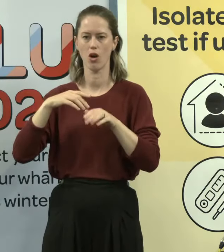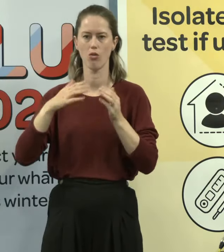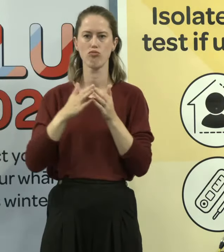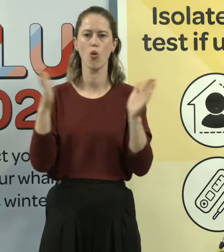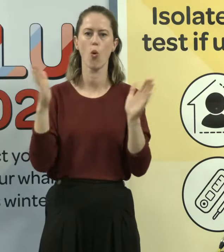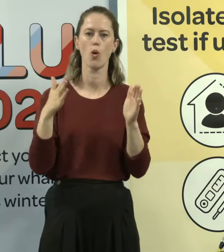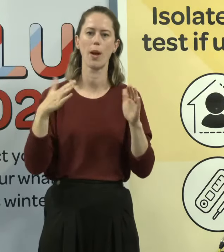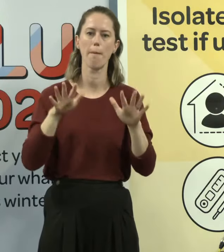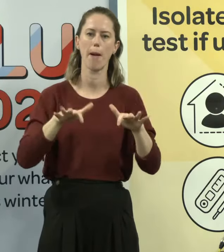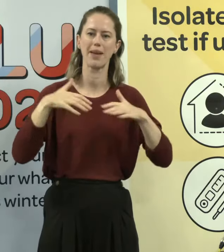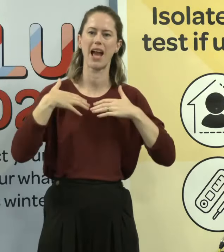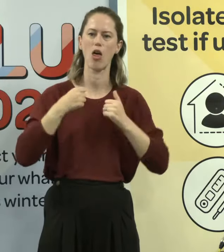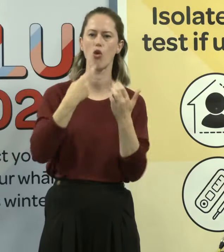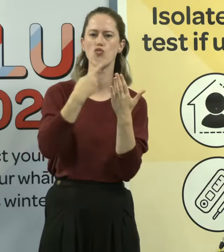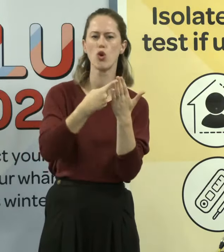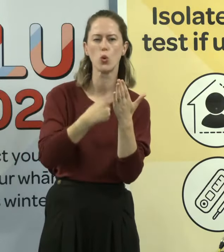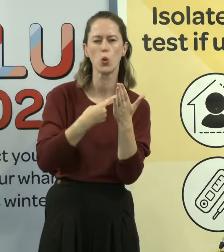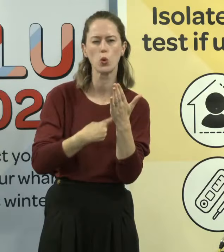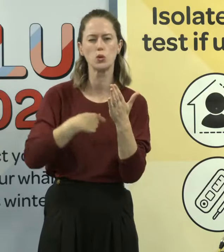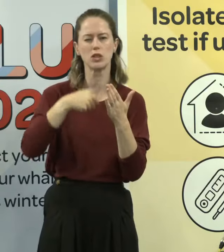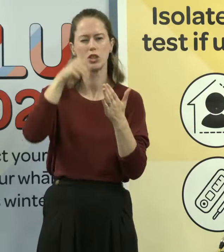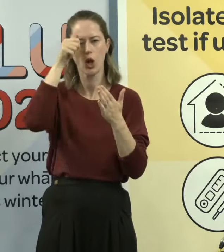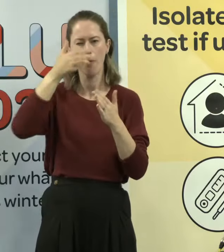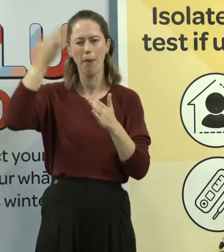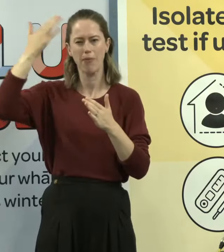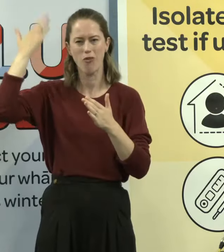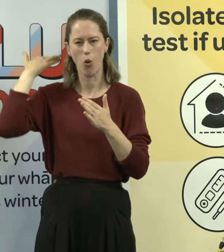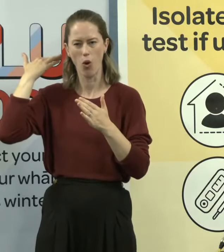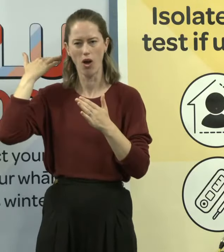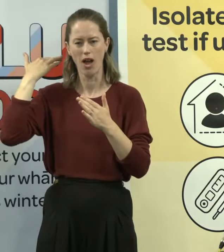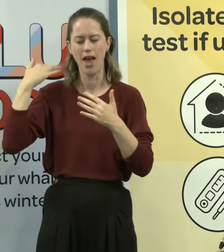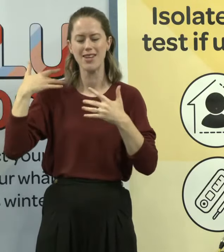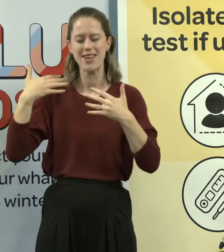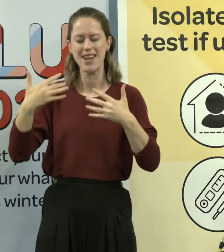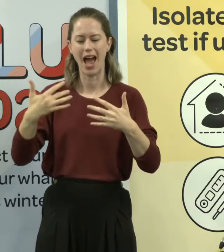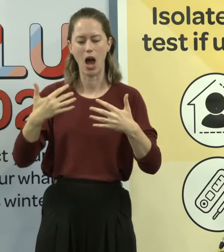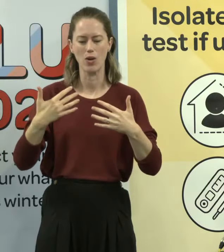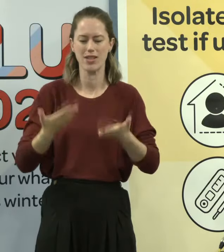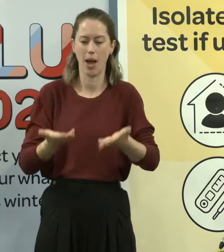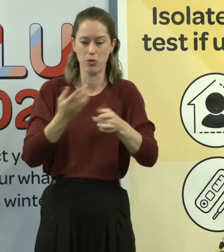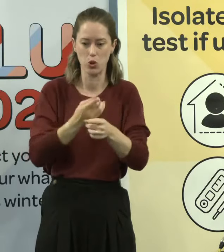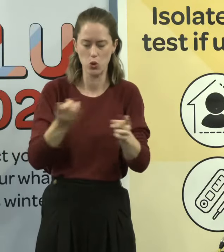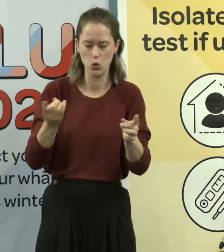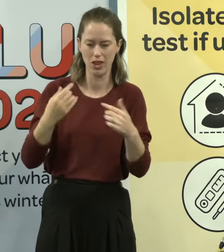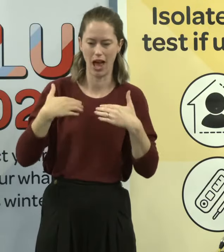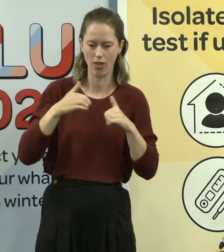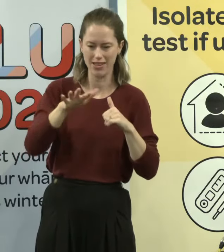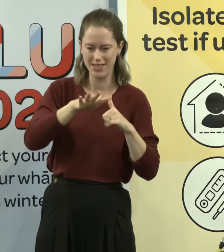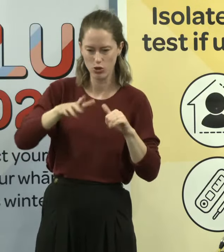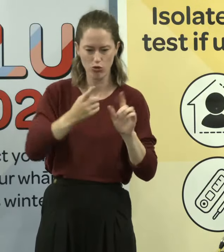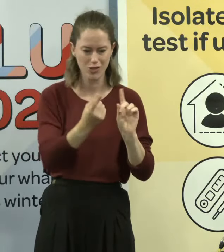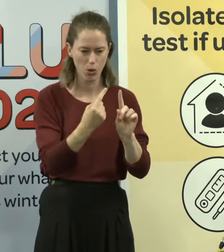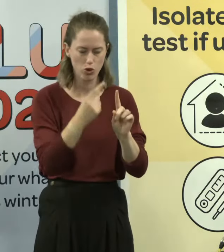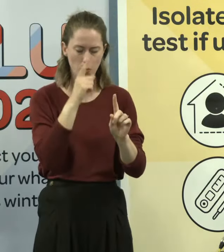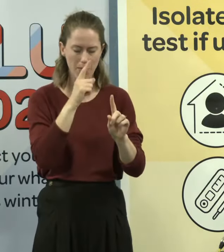te urupare mate urutaa, me te